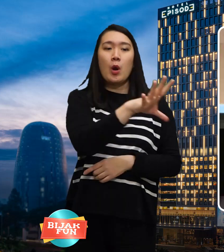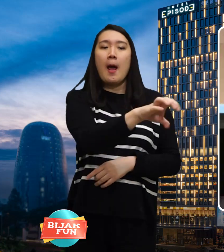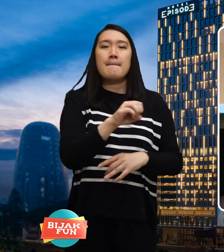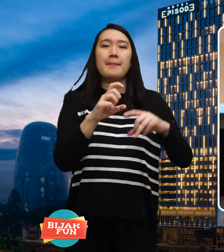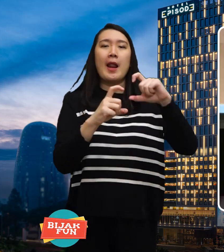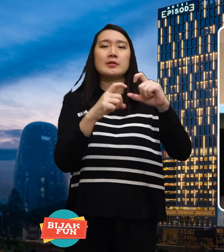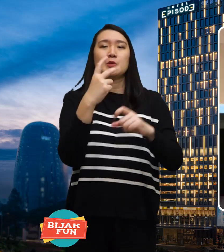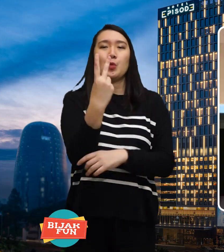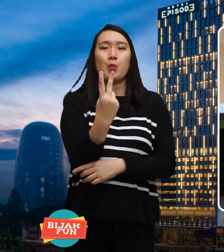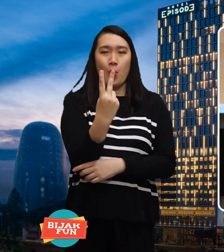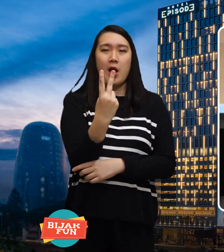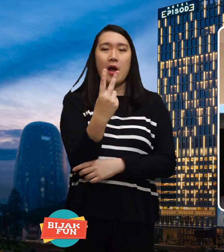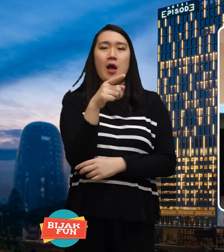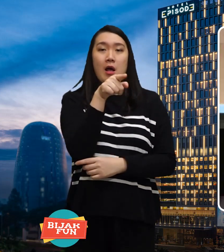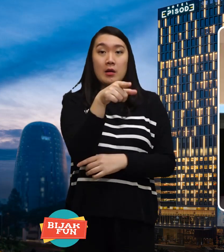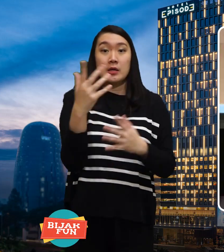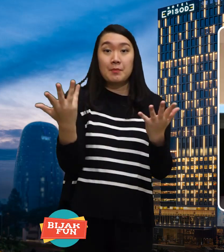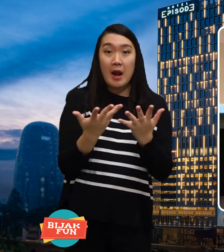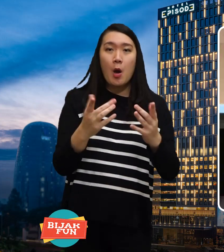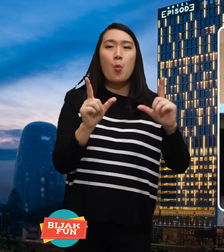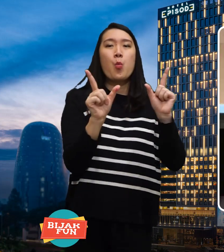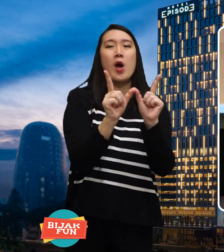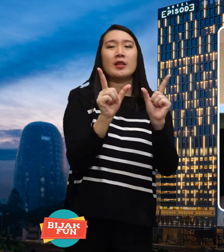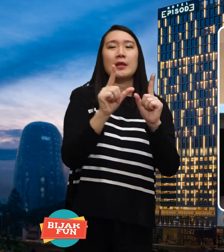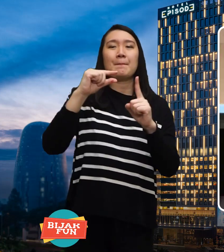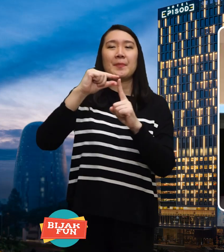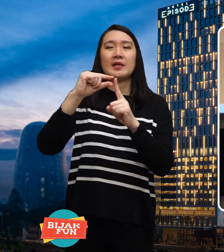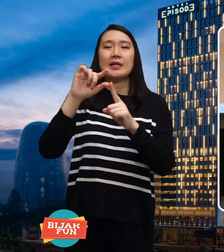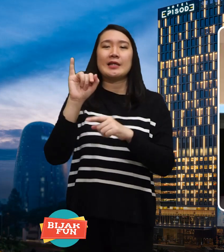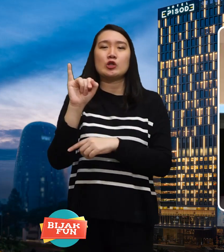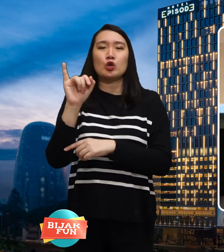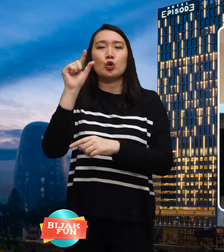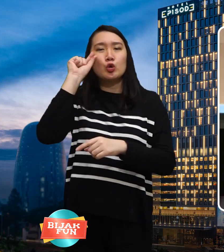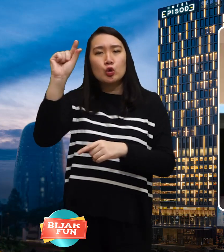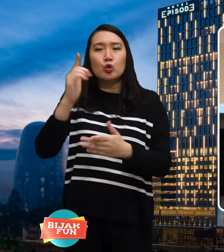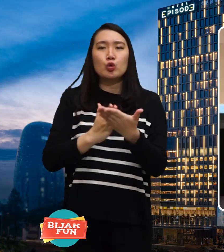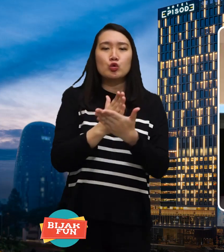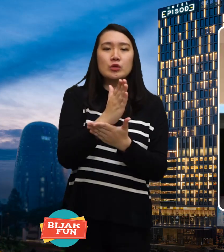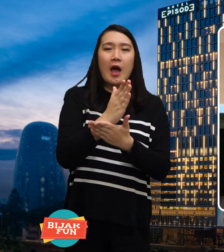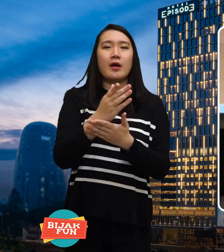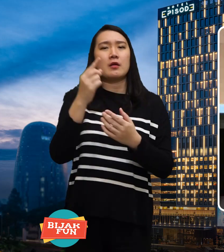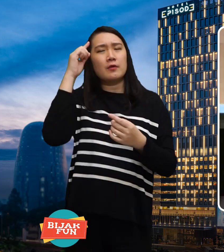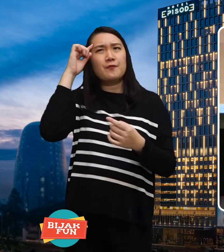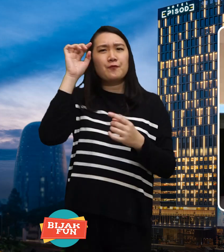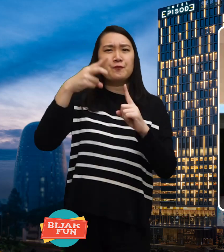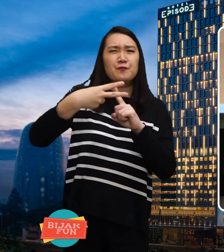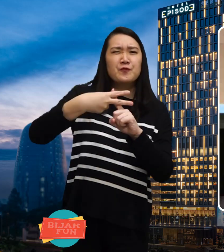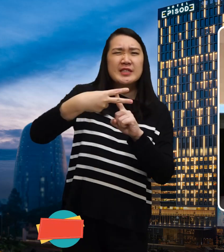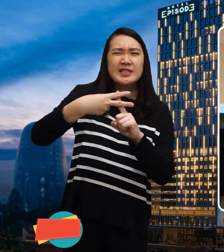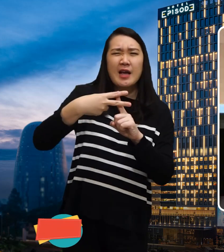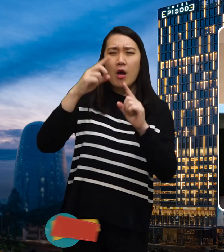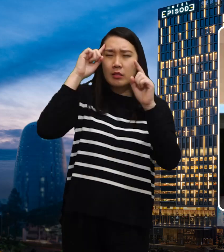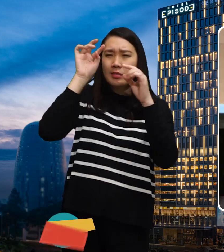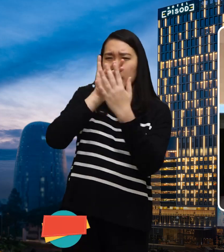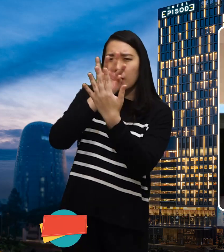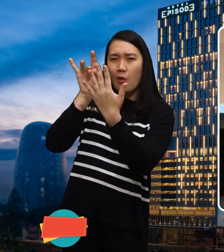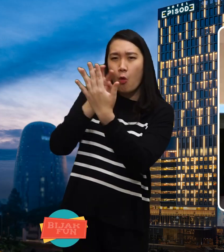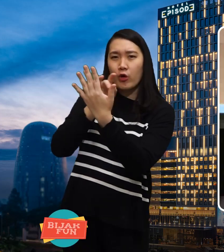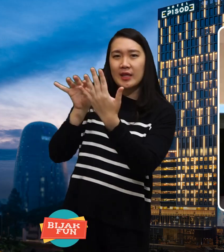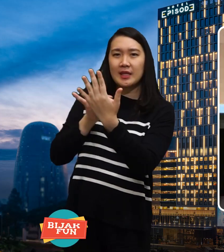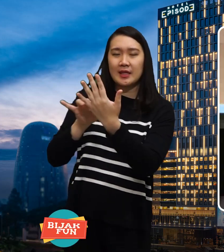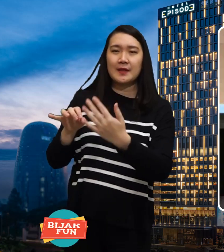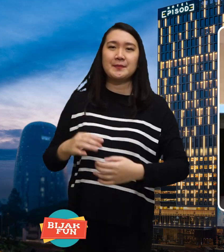lanjut umur 15 tahun ambil S2 di Waterloo’s Perimeter Institute ambil jurusan Fisika Teoritik.